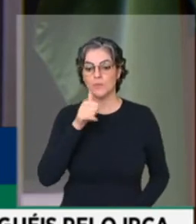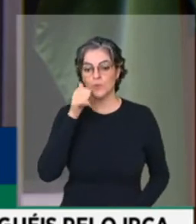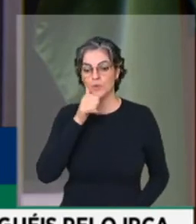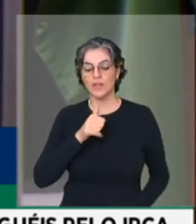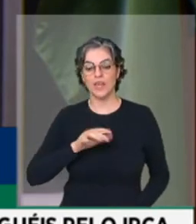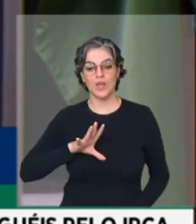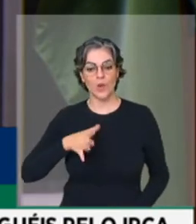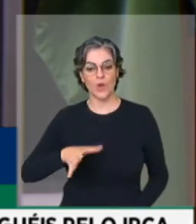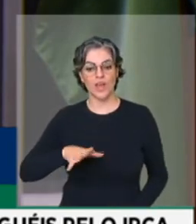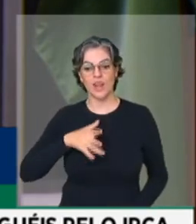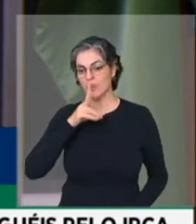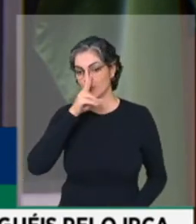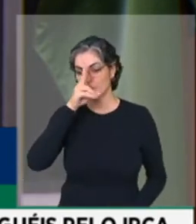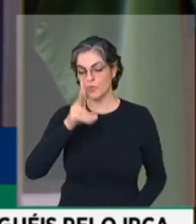TER DUAS MULHERES, DUAS BRAVAS GUERREIRAS. A DEPUTADA RENATA